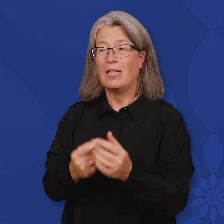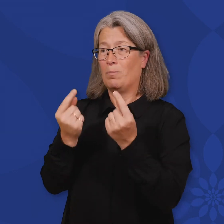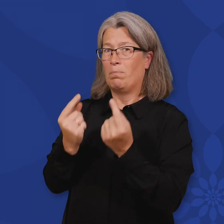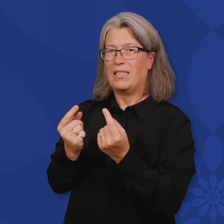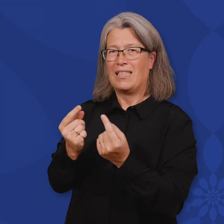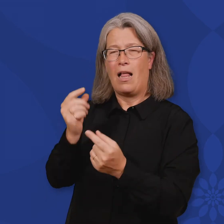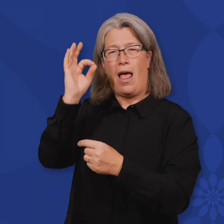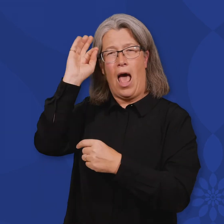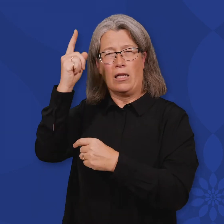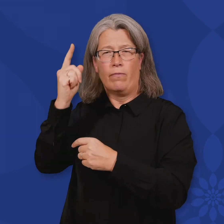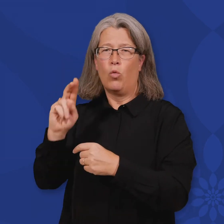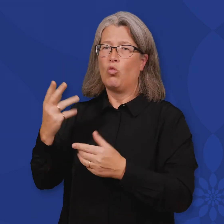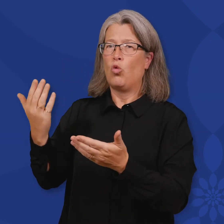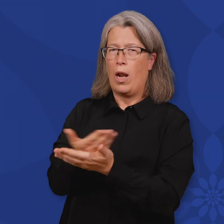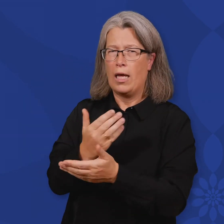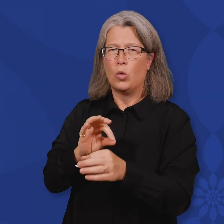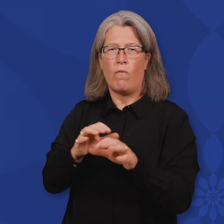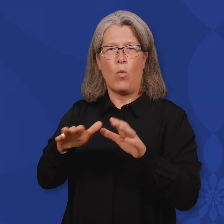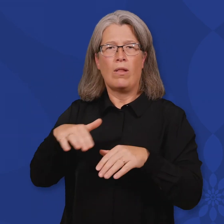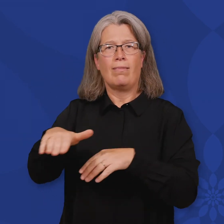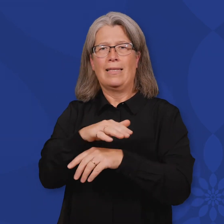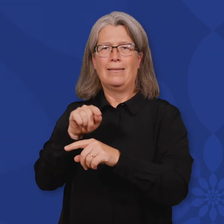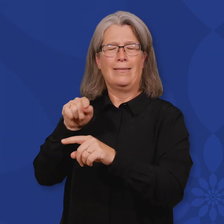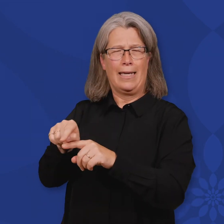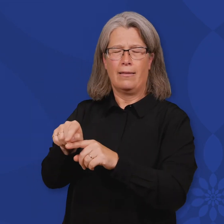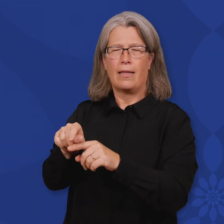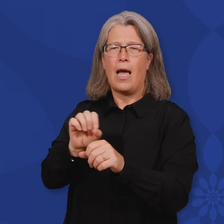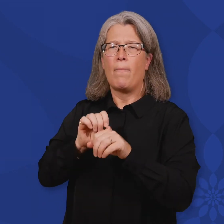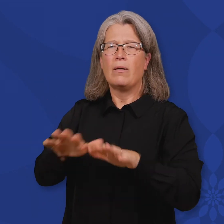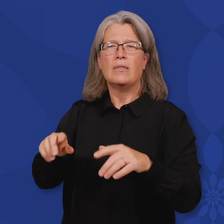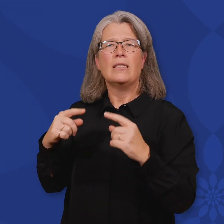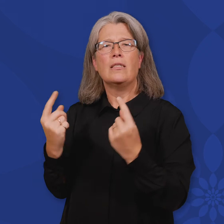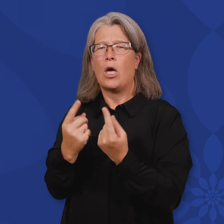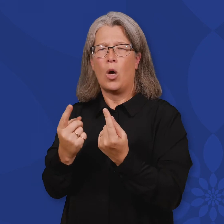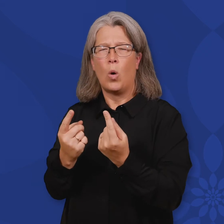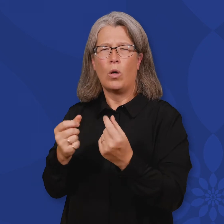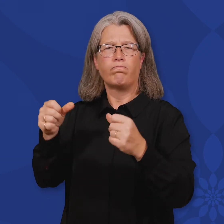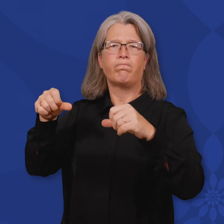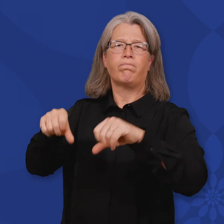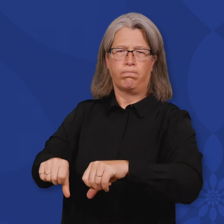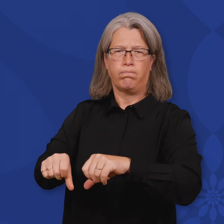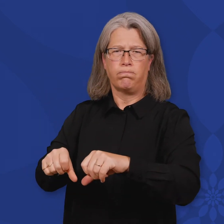I synnerhet inom Helsingfors och Nylands sjukvårdsdistrikt har epidemiläget försämrats -